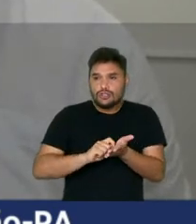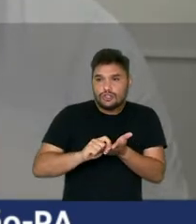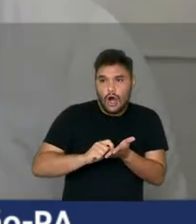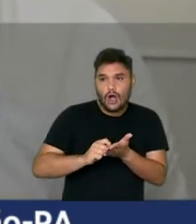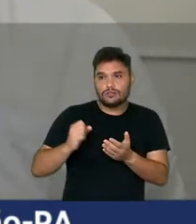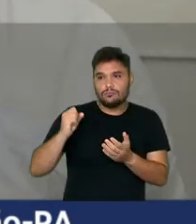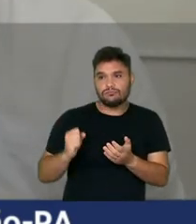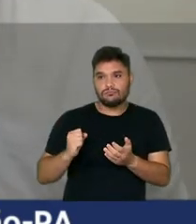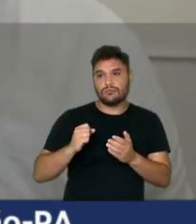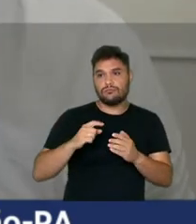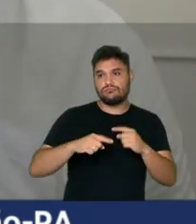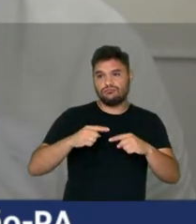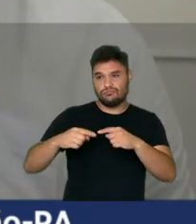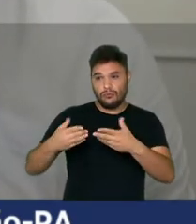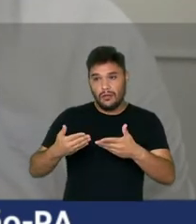DE JOGOS DA CULTURA COMO FONTE DE RECURSOS, JOGOS DE AZAR QUE